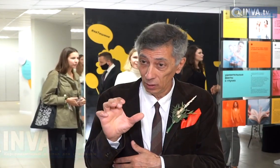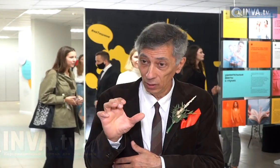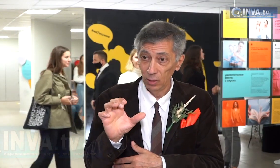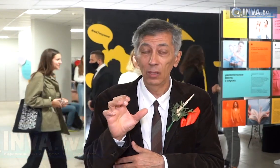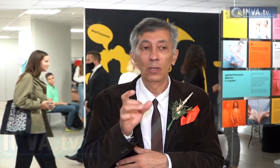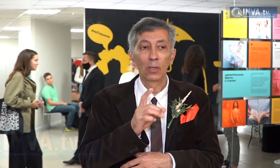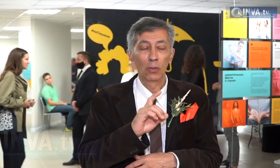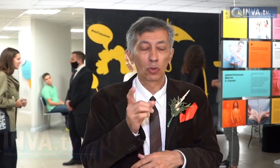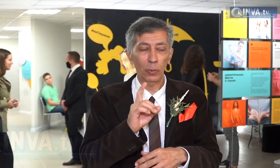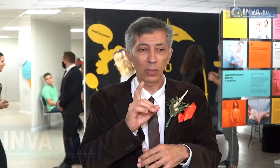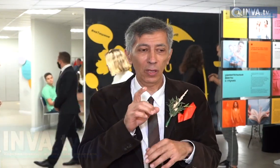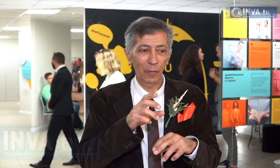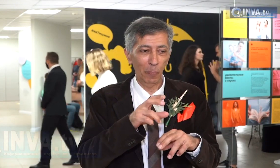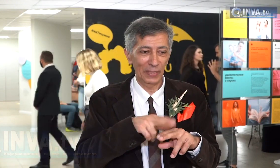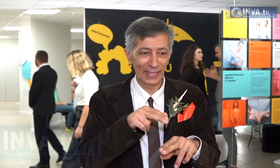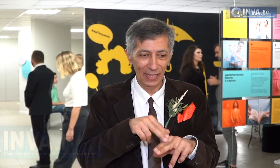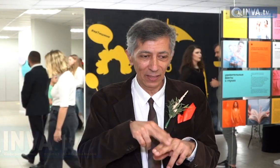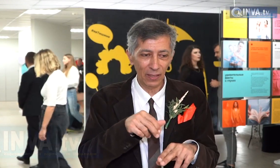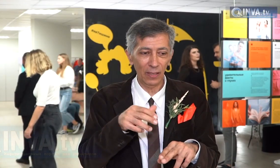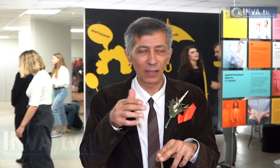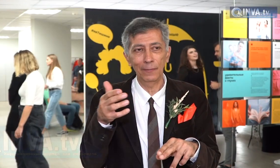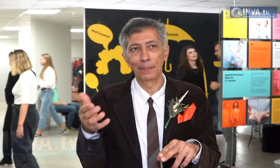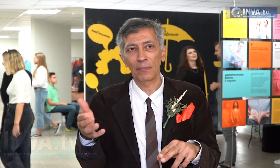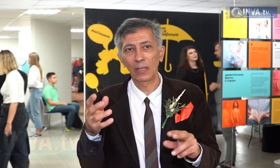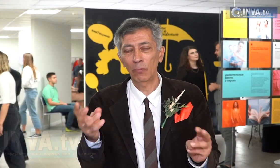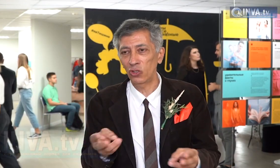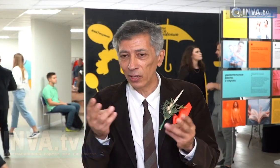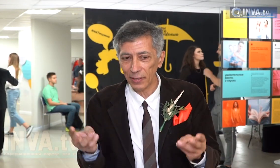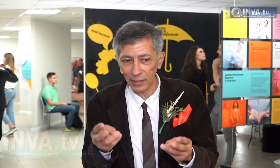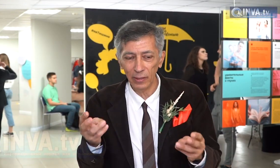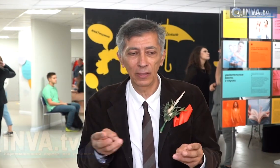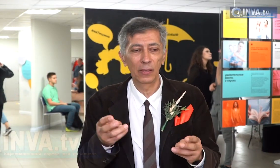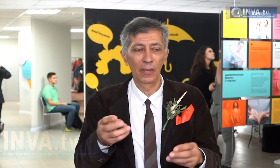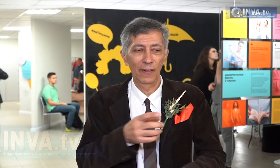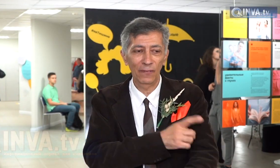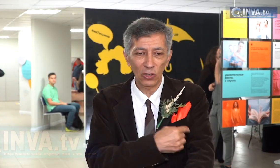пожарные службы, врачебные службы могли понимать жестовый